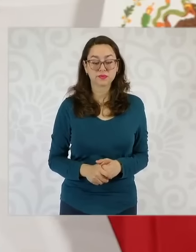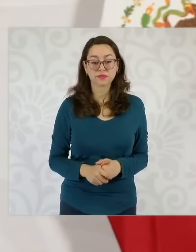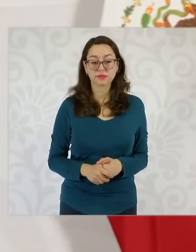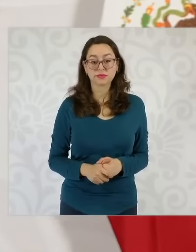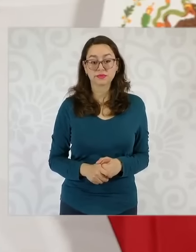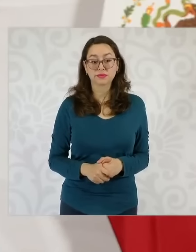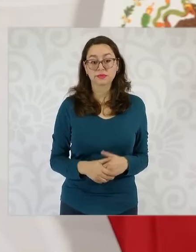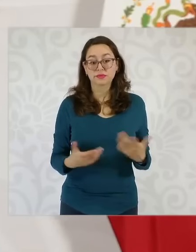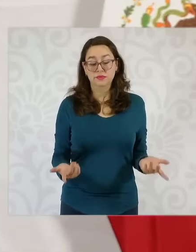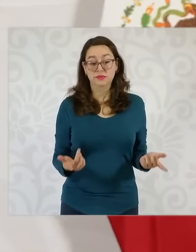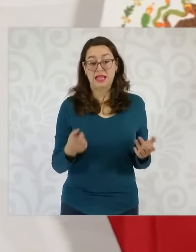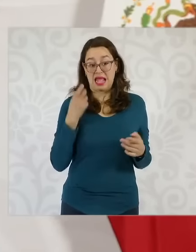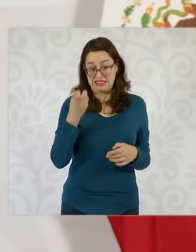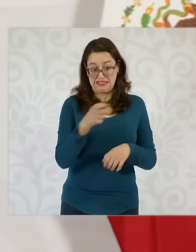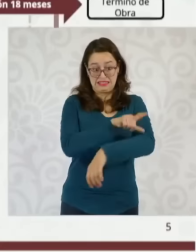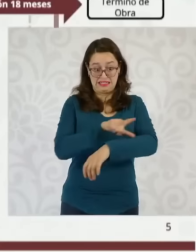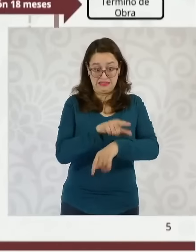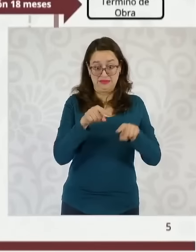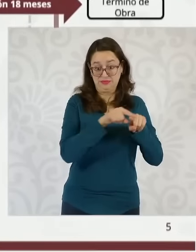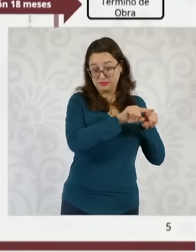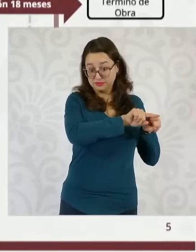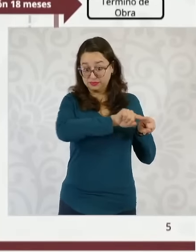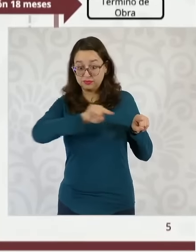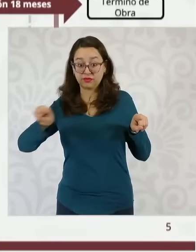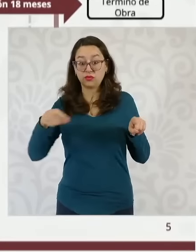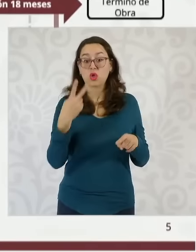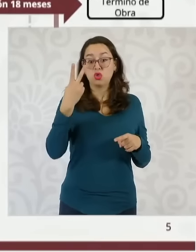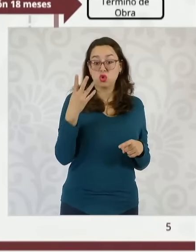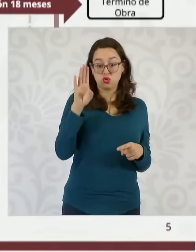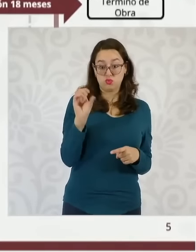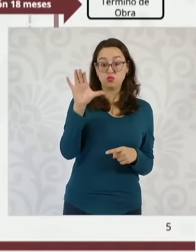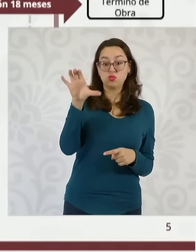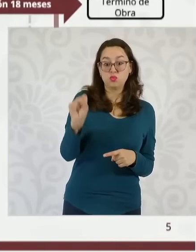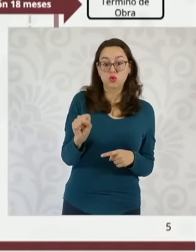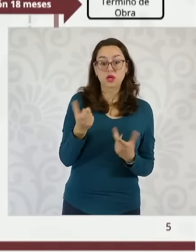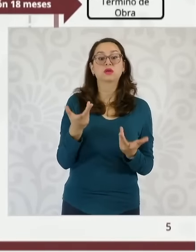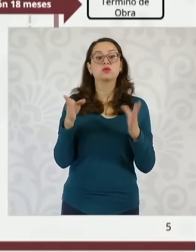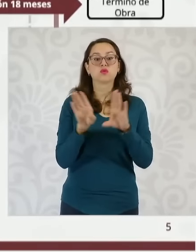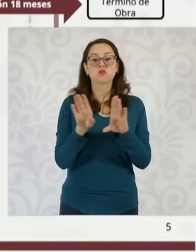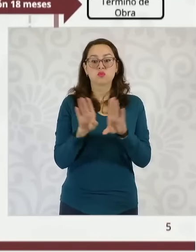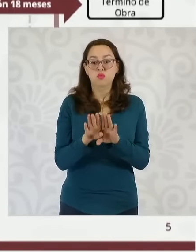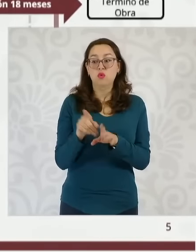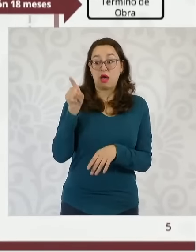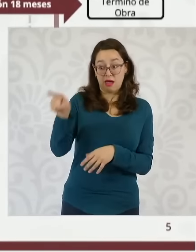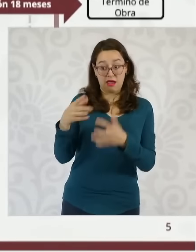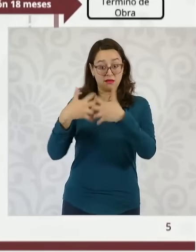que corre de Huimanguillo a dos bocas y tiene por objeto conectar la refinería Olmeca con todo el